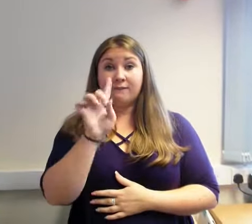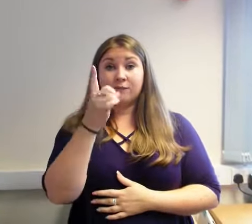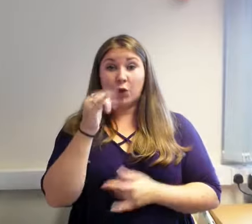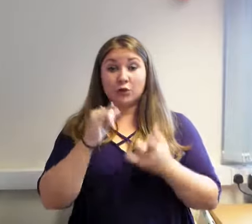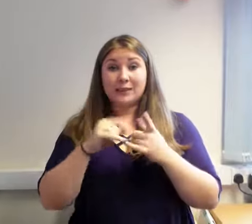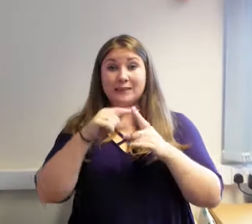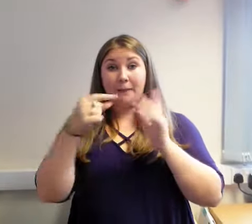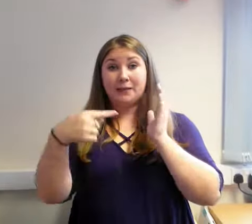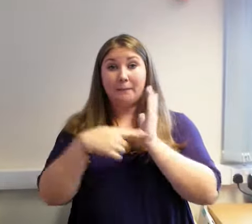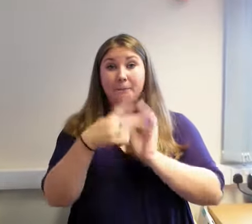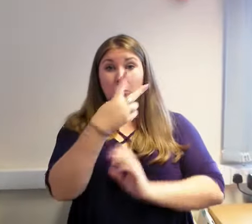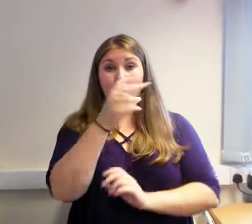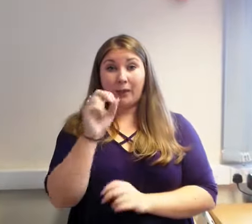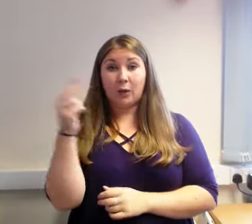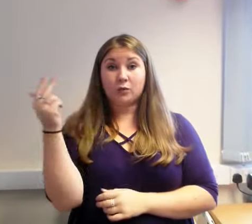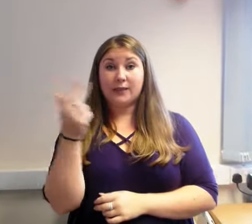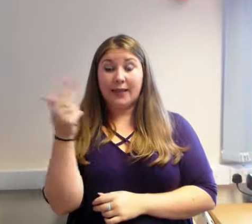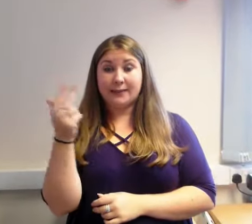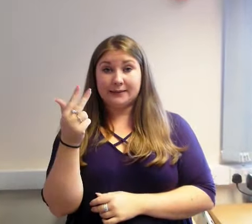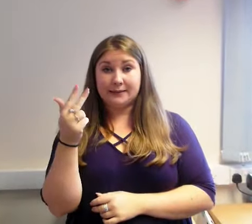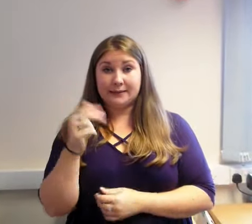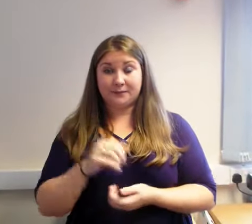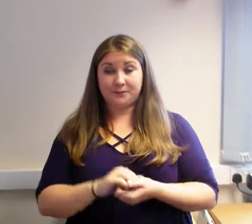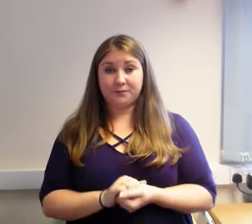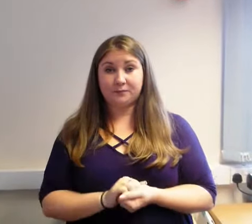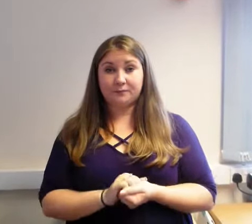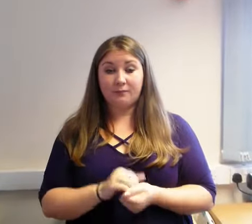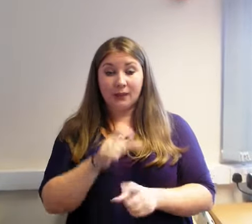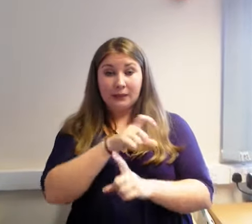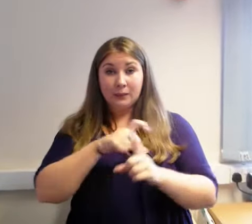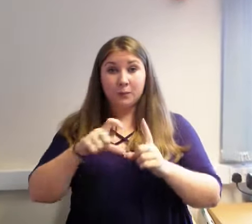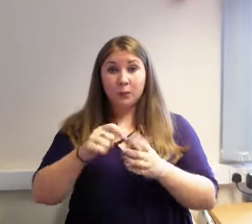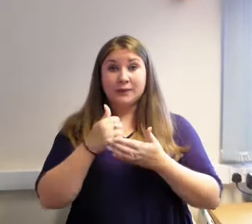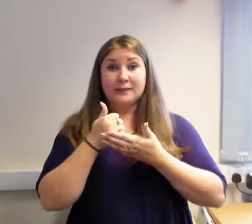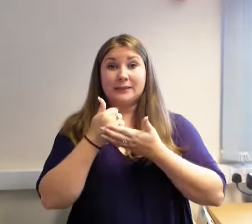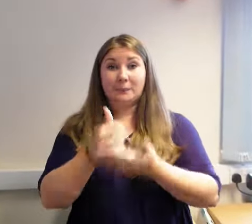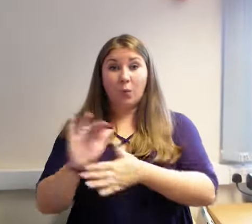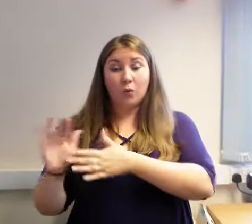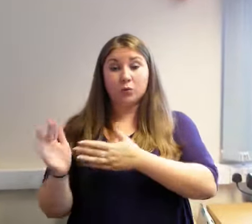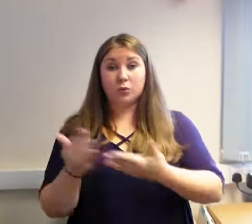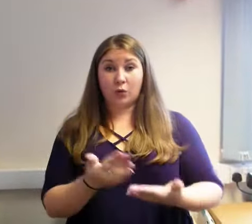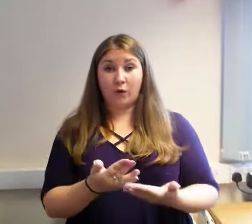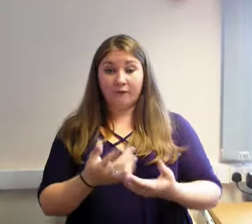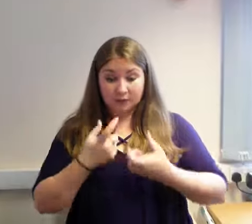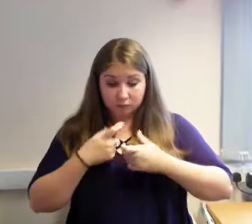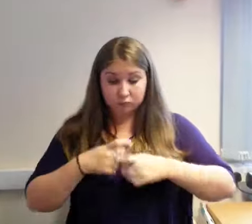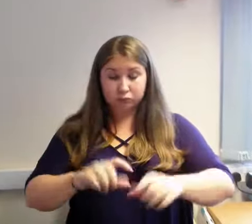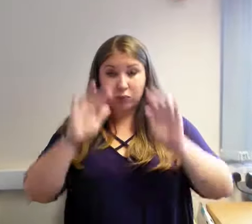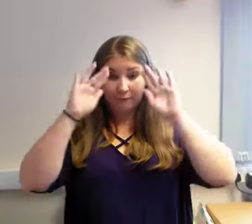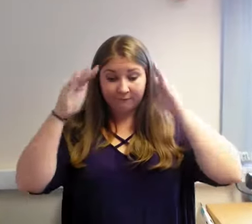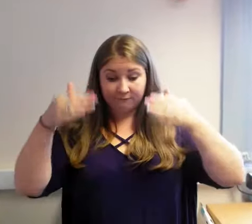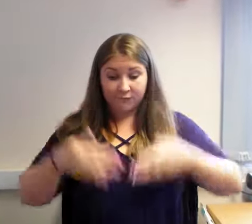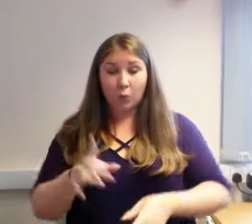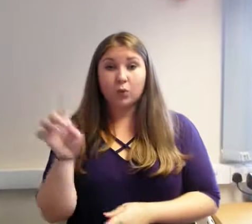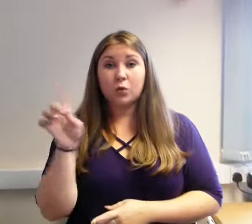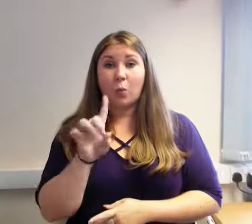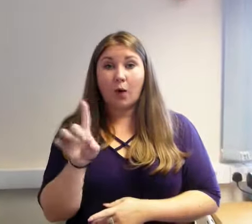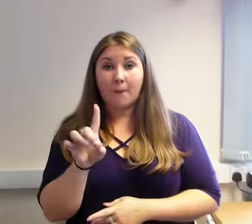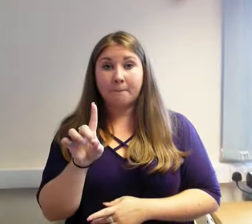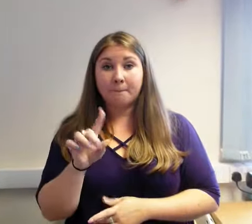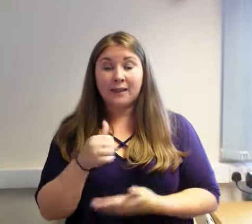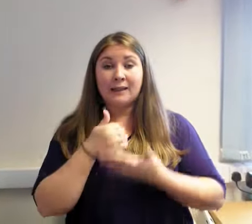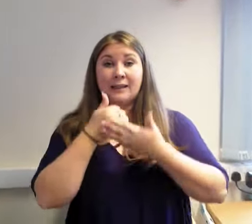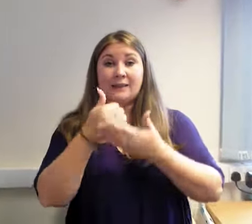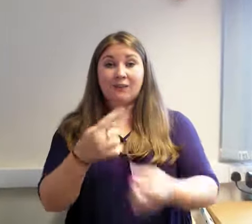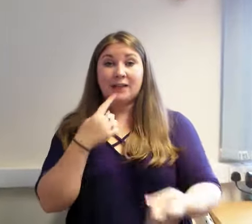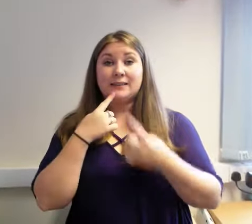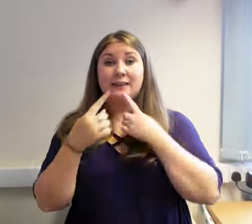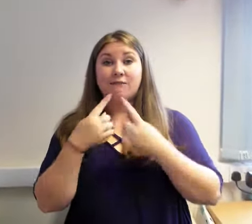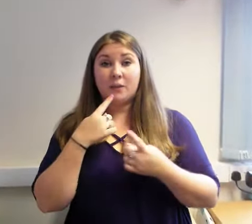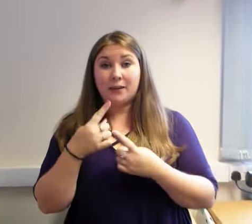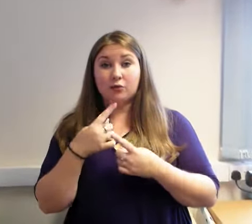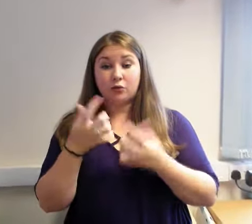• Cyngor a gwybodaeth • Asesiad ar gyfer Offer • Gwasanaethau cofrestru yn unol â dyletswyddau newydd i awdurdodau lleol o dan Ddeddf Gwasanaethau Cymdeithasol a Lles (Cymru) (2014)